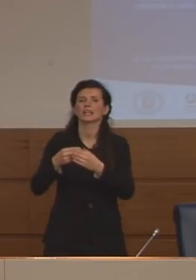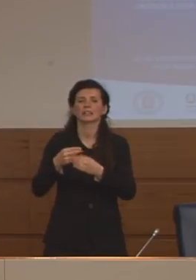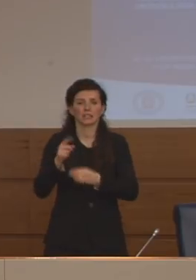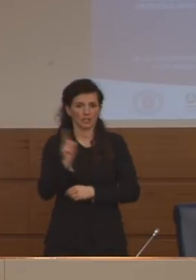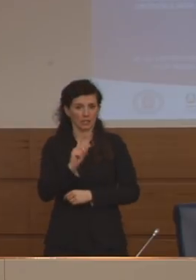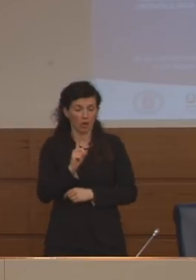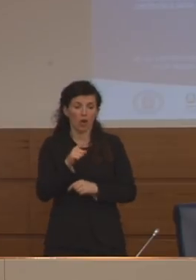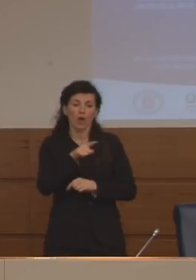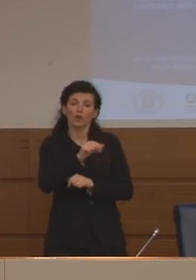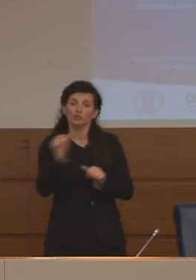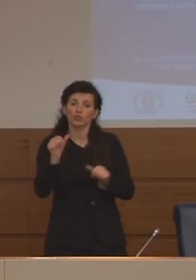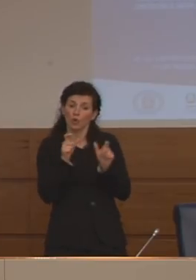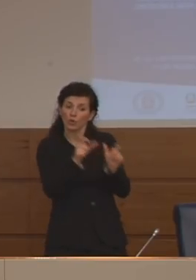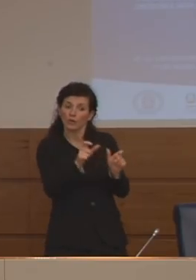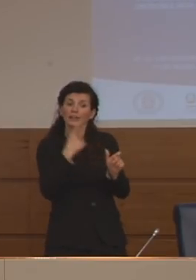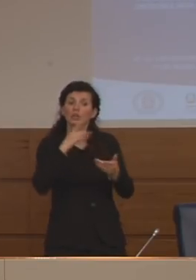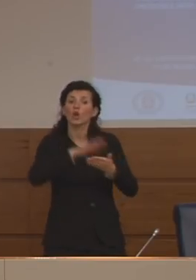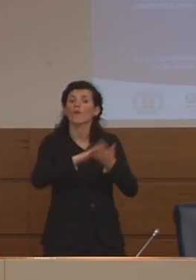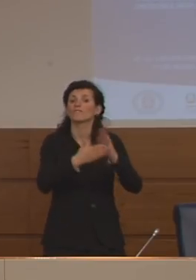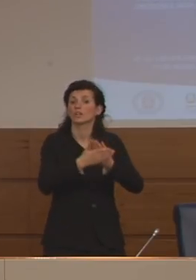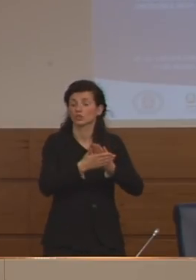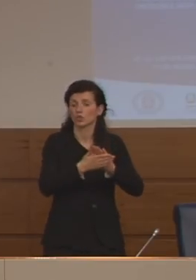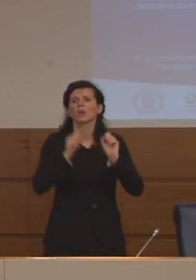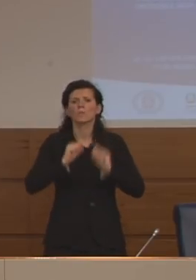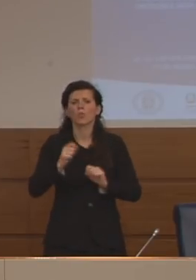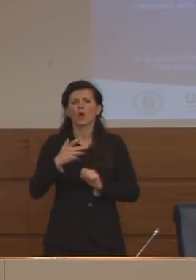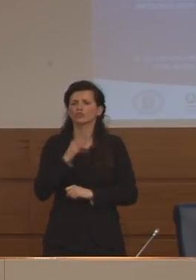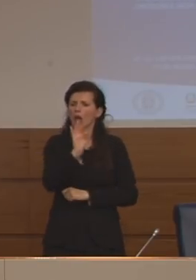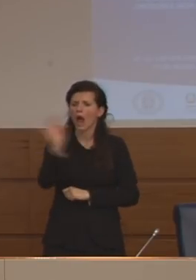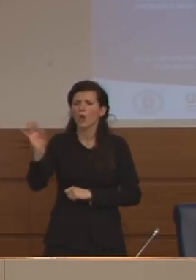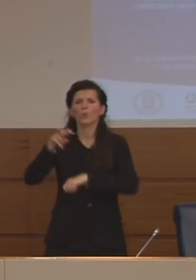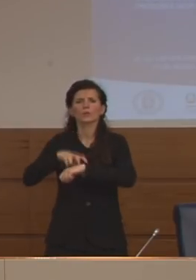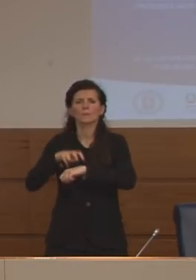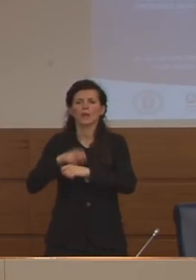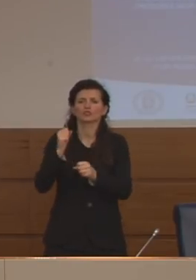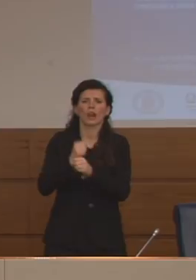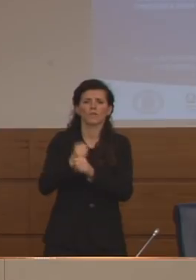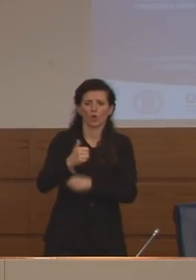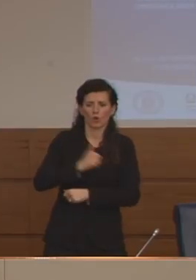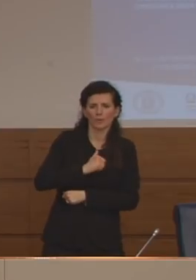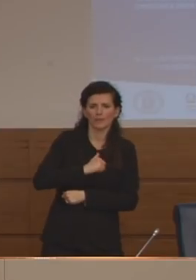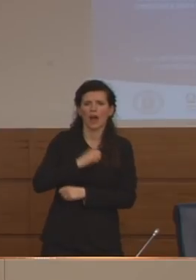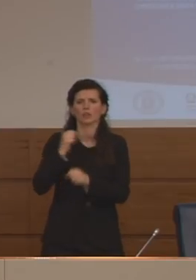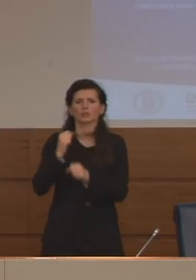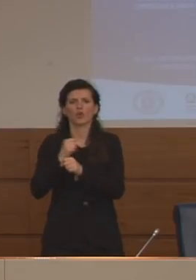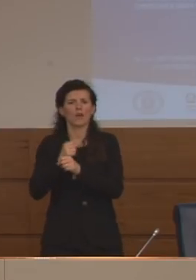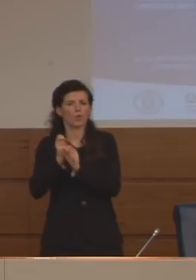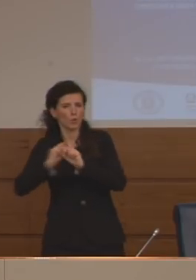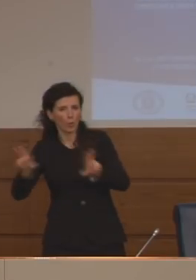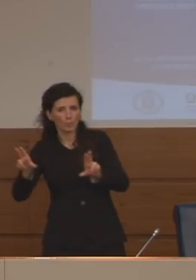piuttosto qualcuno che lavora nel privato, che lavora negli ospedali riceva le mascherine e quindi poi ai medici di base veri, che lavorano sul territorio,